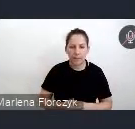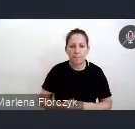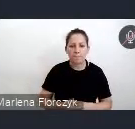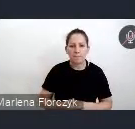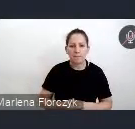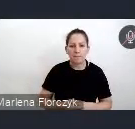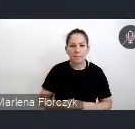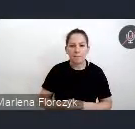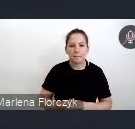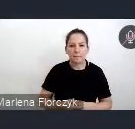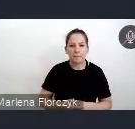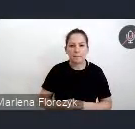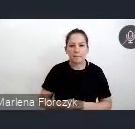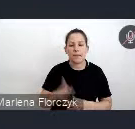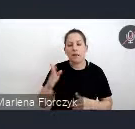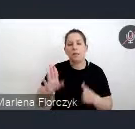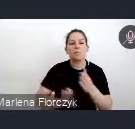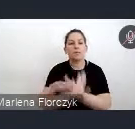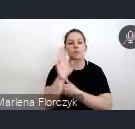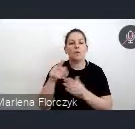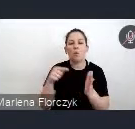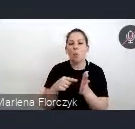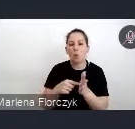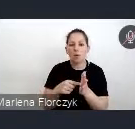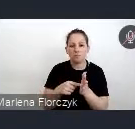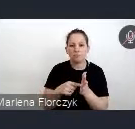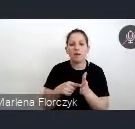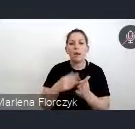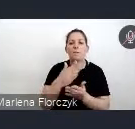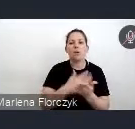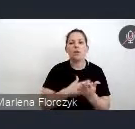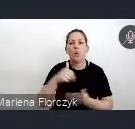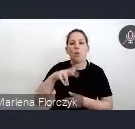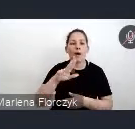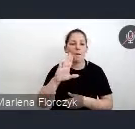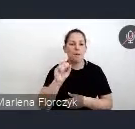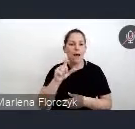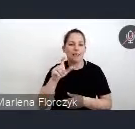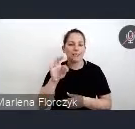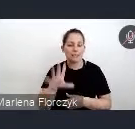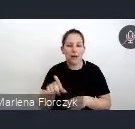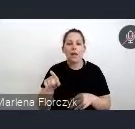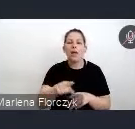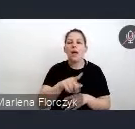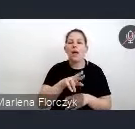którzy przedstawią to, co program URBACT oraz Rada Gmin i Regionów Europy